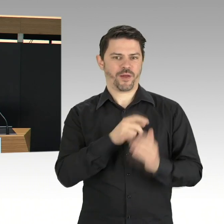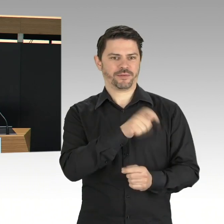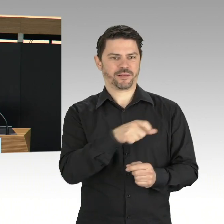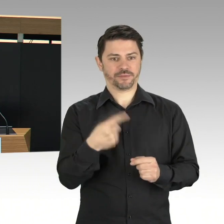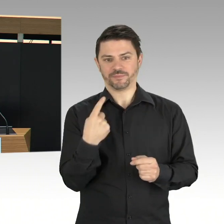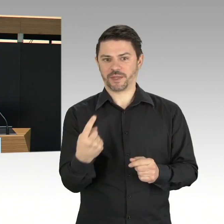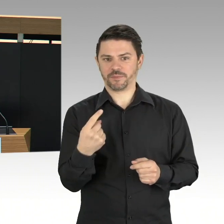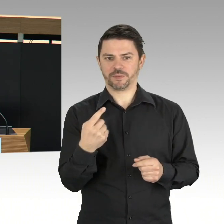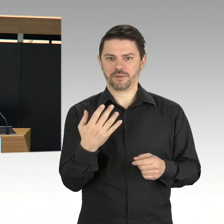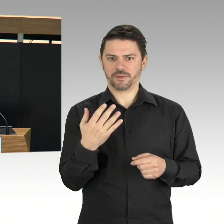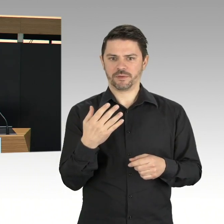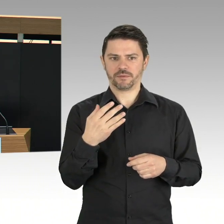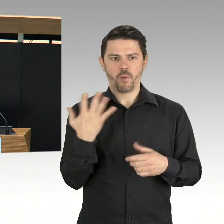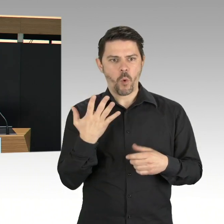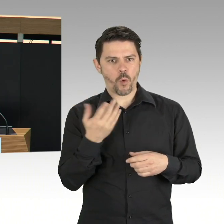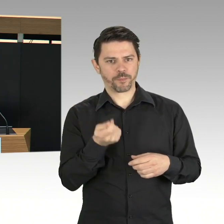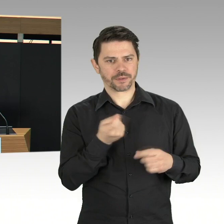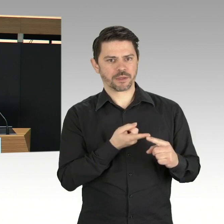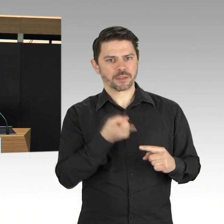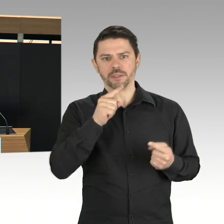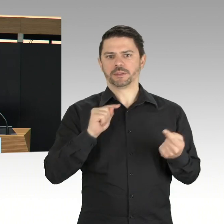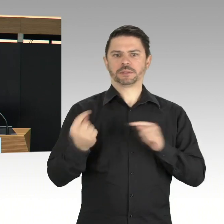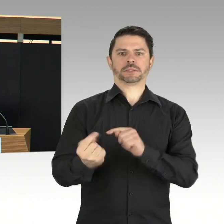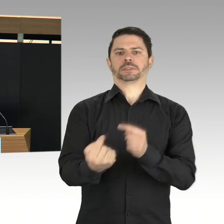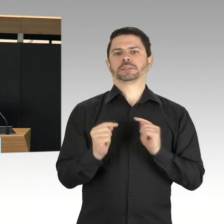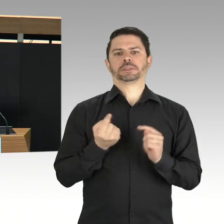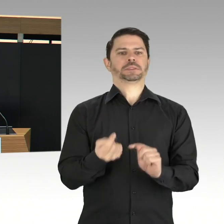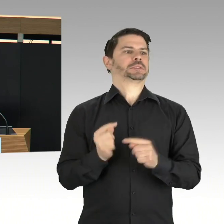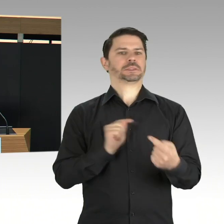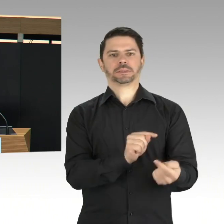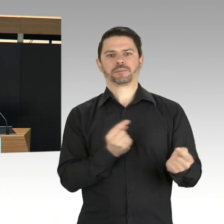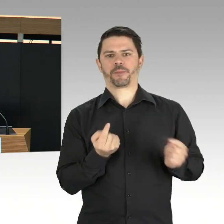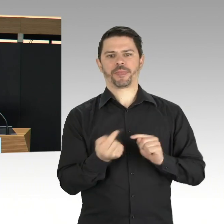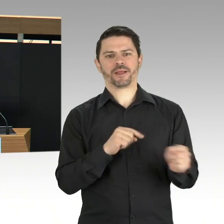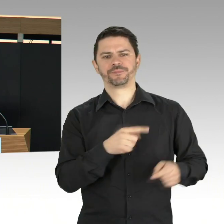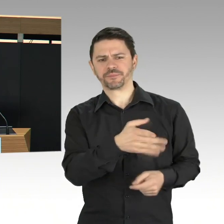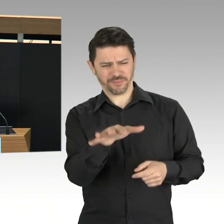die nichts mit der gelebten Realität zu tun haben, der behauptet nicht, dass alle Sozialwohnungen öffentlich sind,